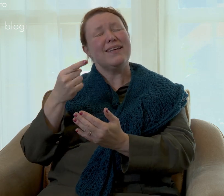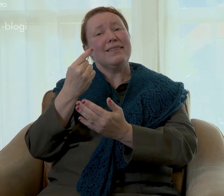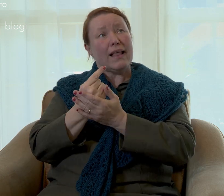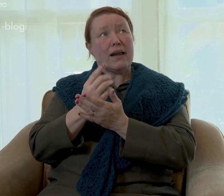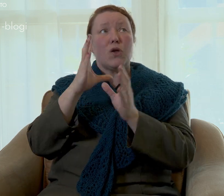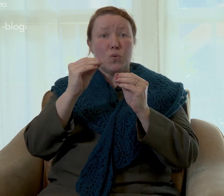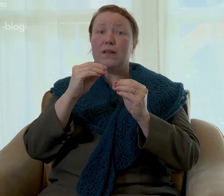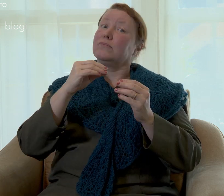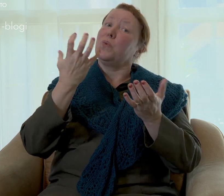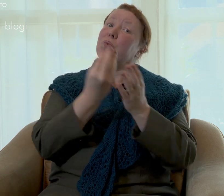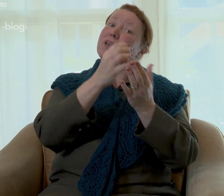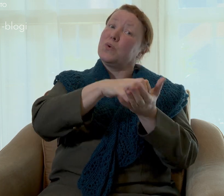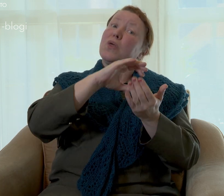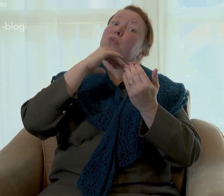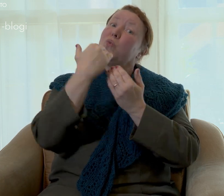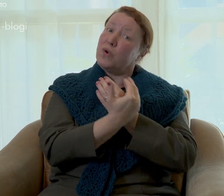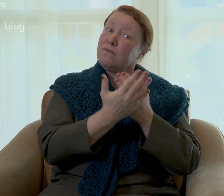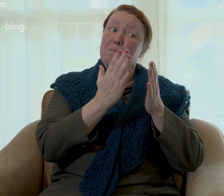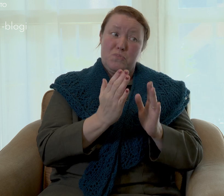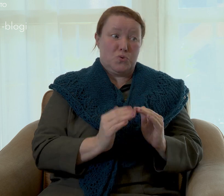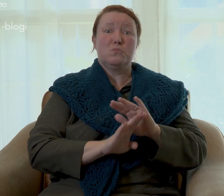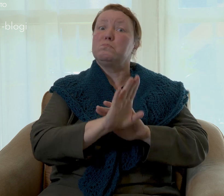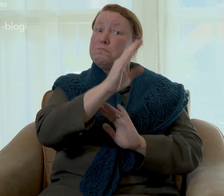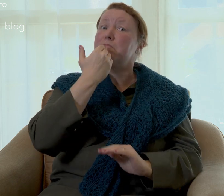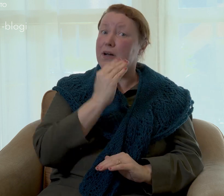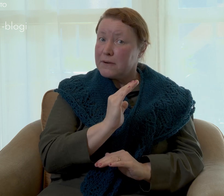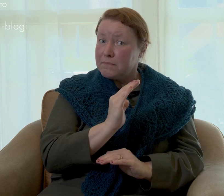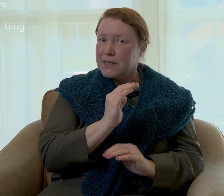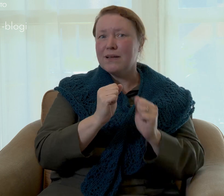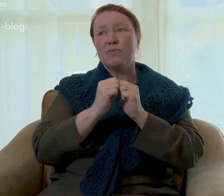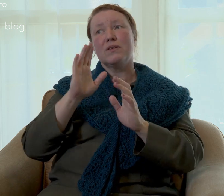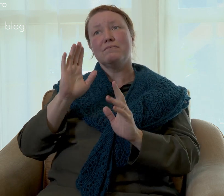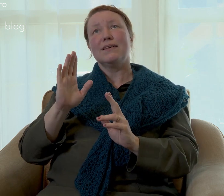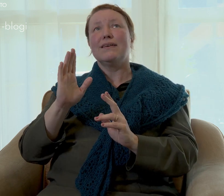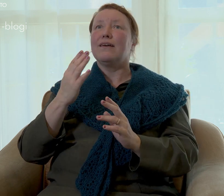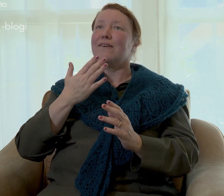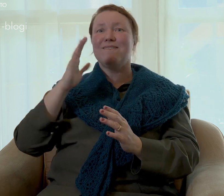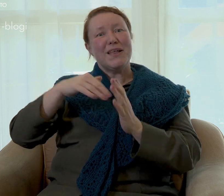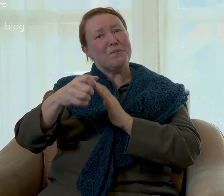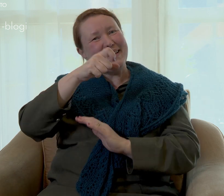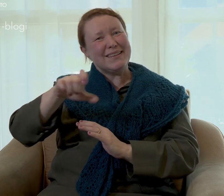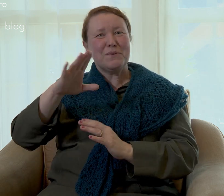Sekin oli kuitenkin kiinnostavaa, koska toimivat ja kaikille saavutettavat - turvapalvelut ovat tässä yhteiskunnallisessa tilanteessa -